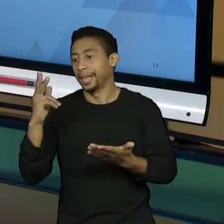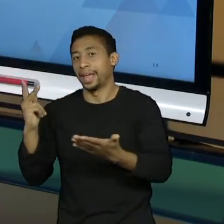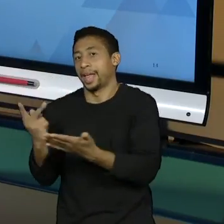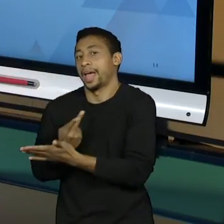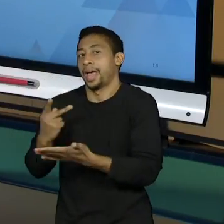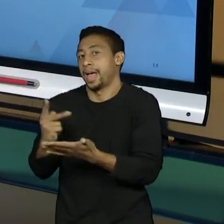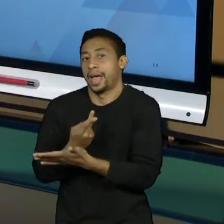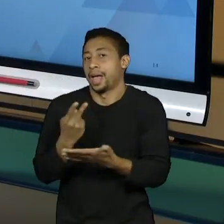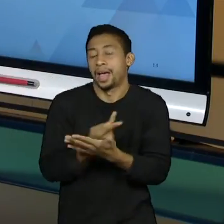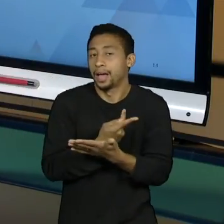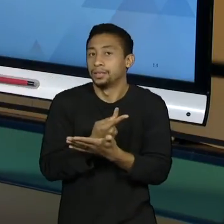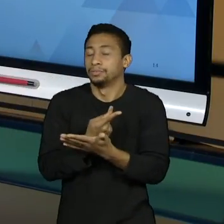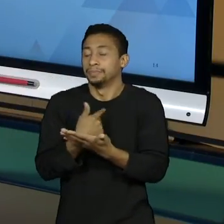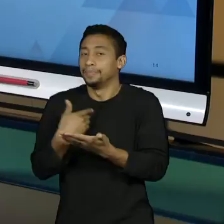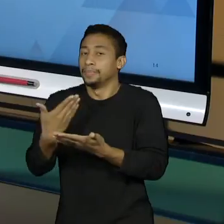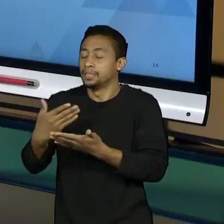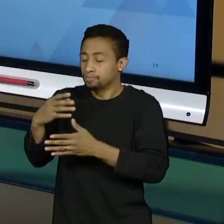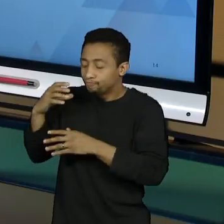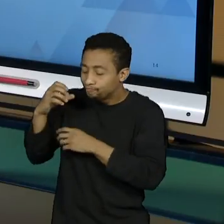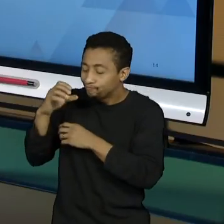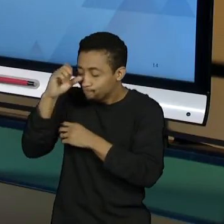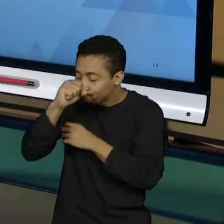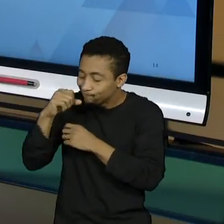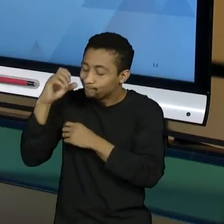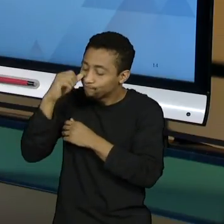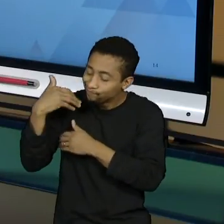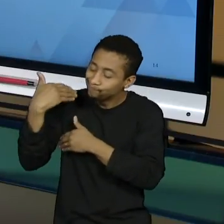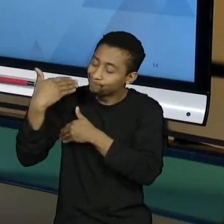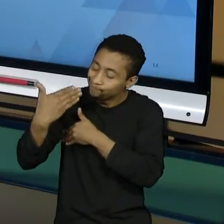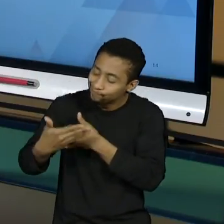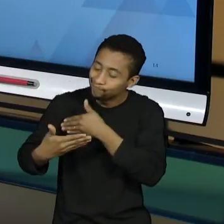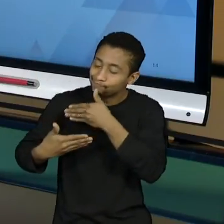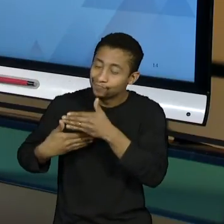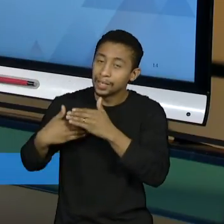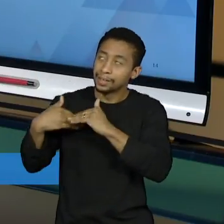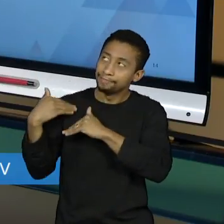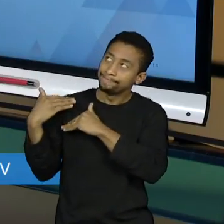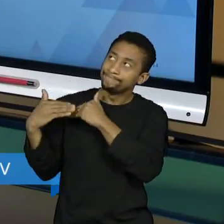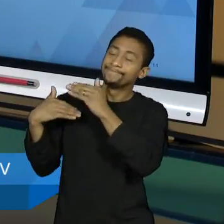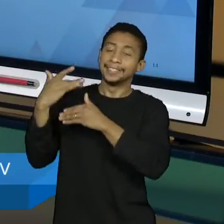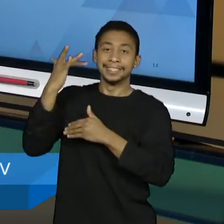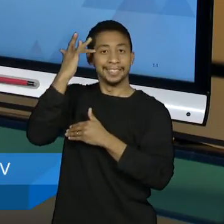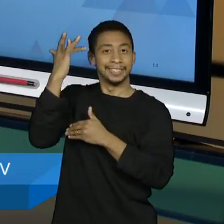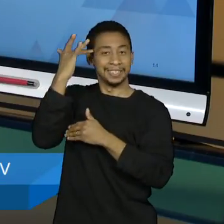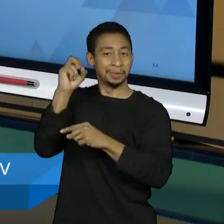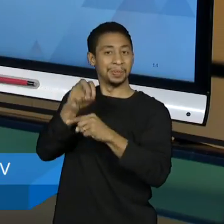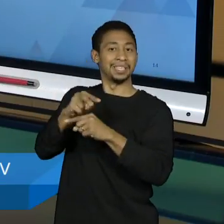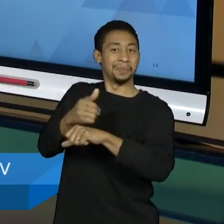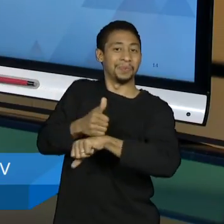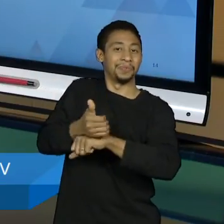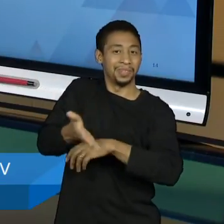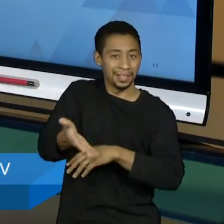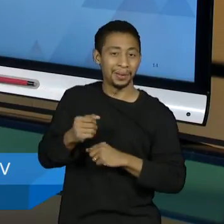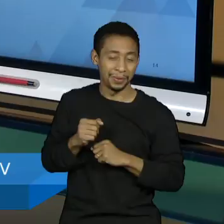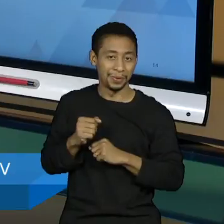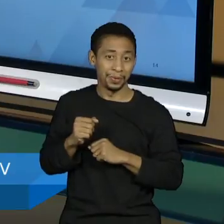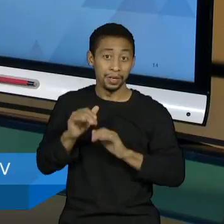PROFISSIONAL", E ISSO É FUNDAMENTAL PARA O RESTO VOCÊ ESTÁ NA UNIVERSIDADE, AGORA OS ERROS SÃO MAIS, ASSIM...